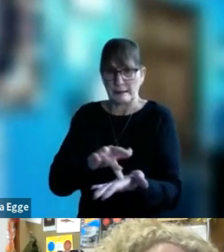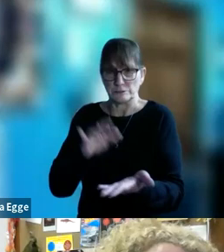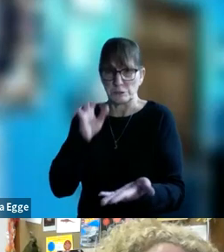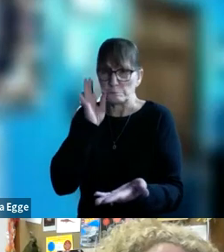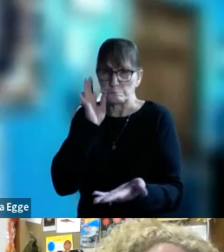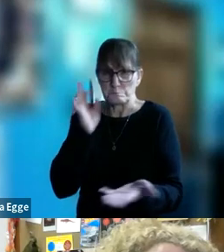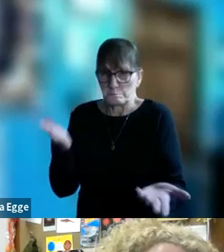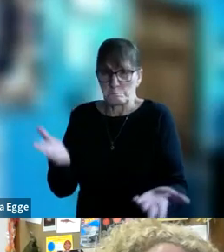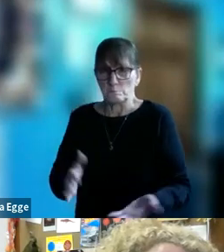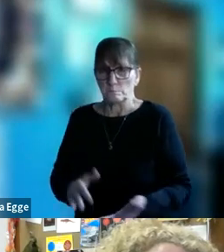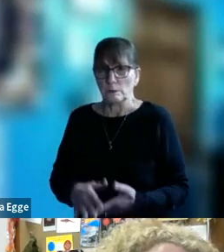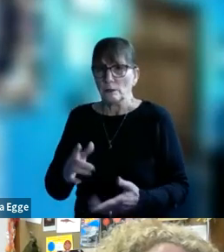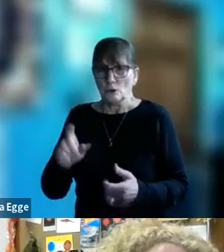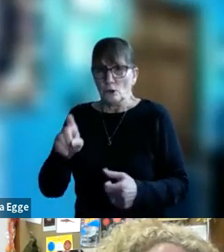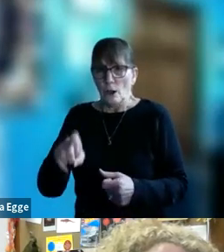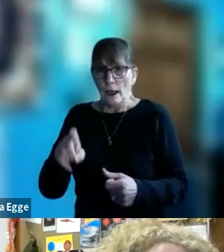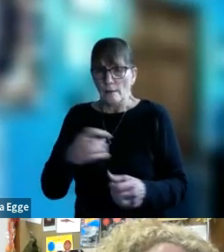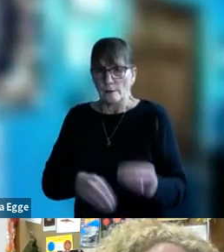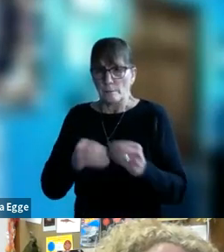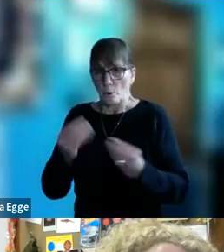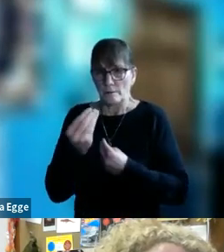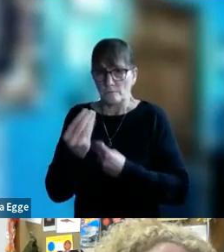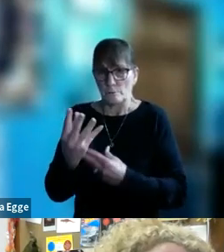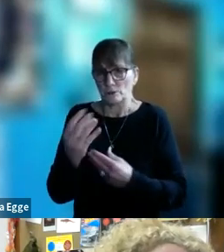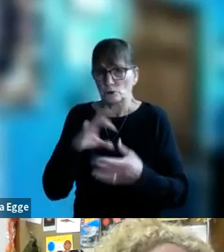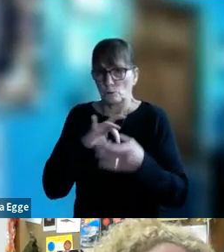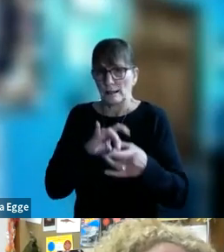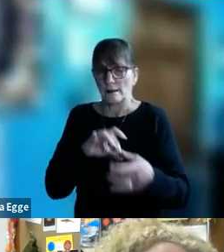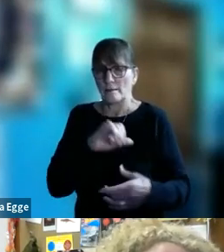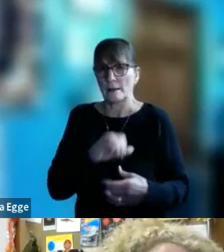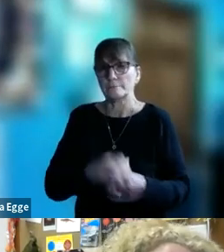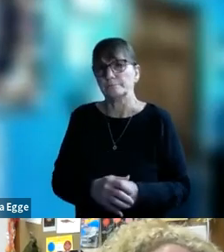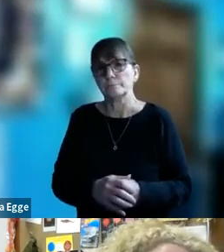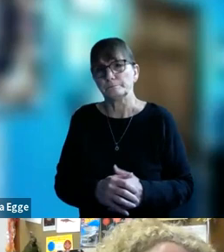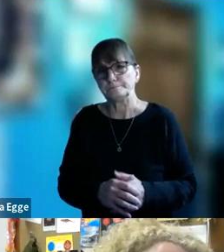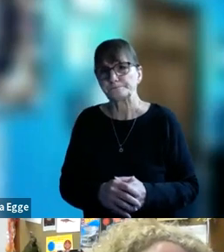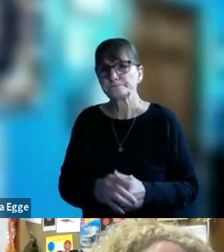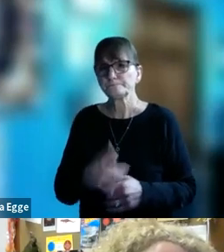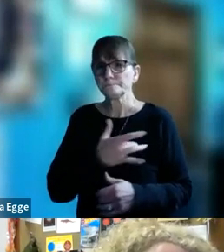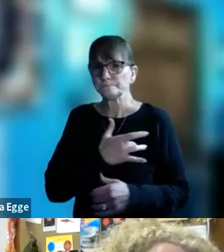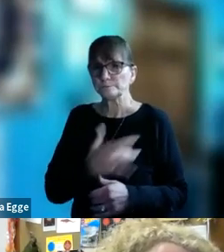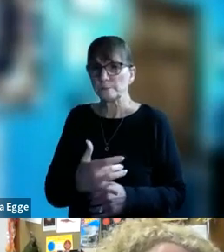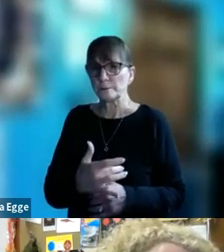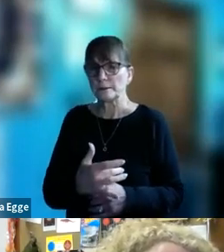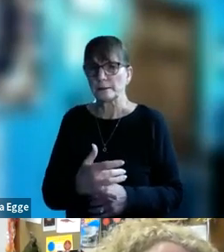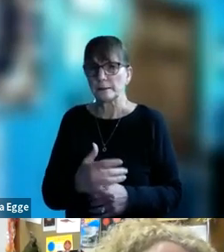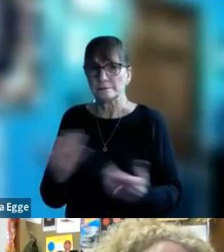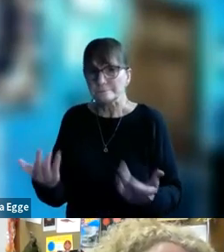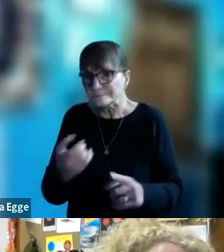Así que tendría que tener más información al respecto. Pero típicamente, al hablar por Nuevo México específicamente,